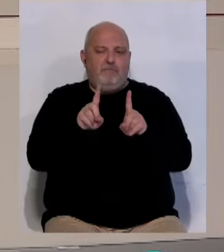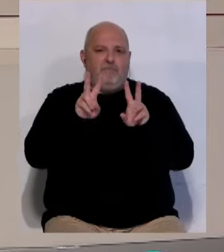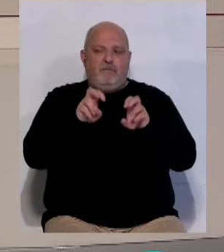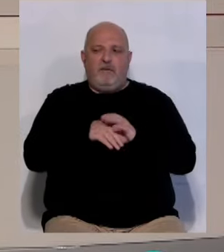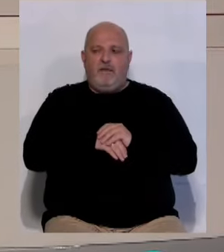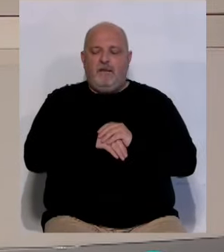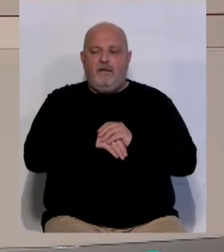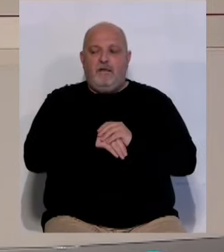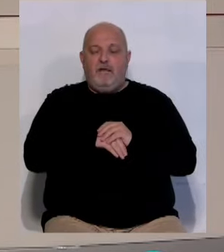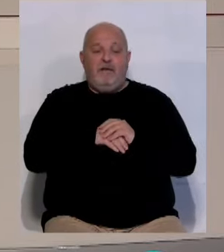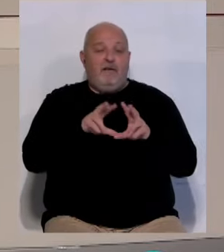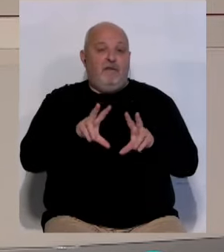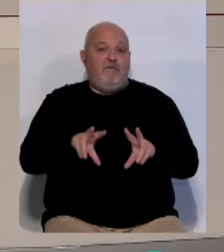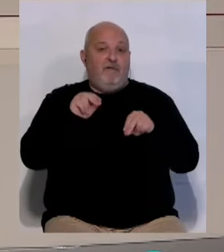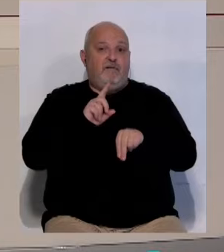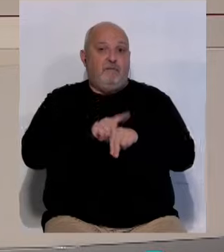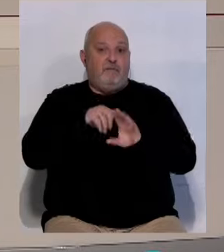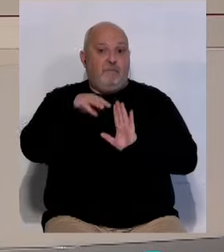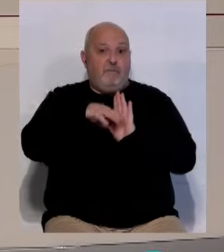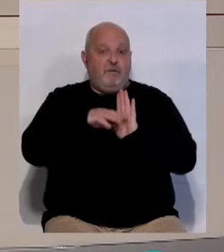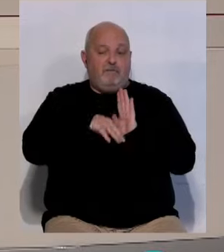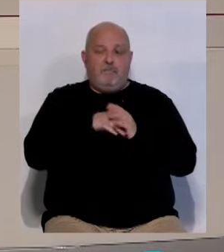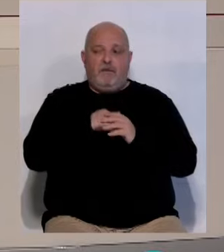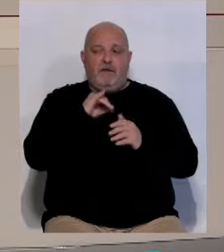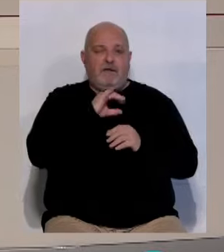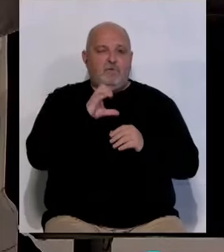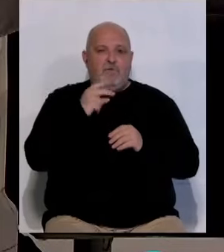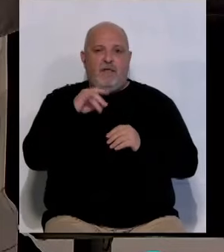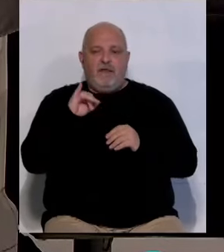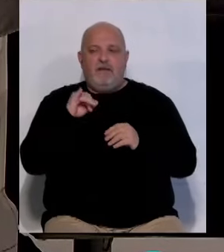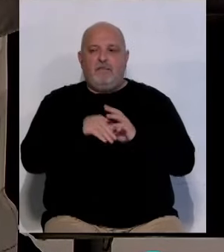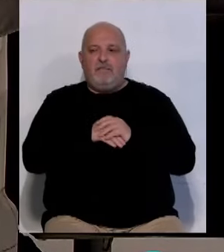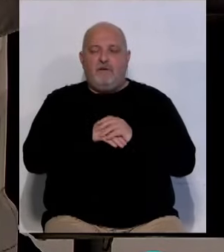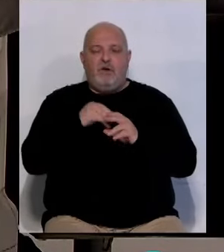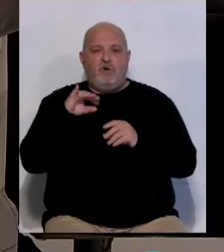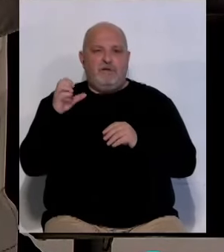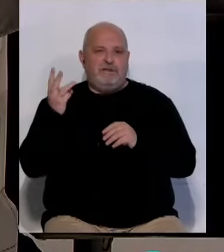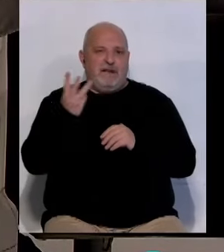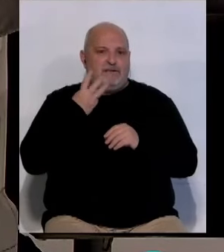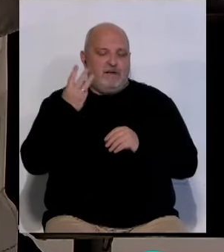Cádiz Pues nos hemos quedado sin tiempo Jesús Dani Gracias Muchísimas gracias a los tres por